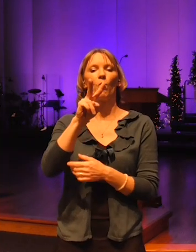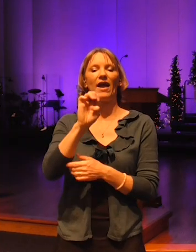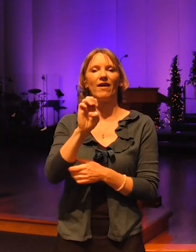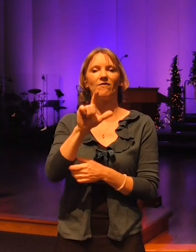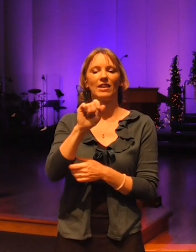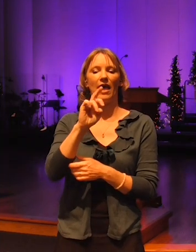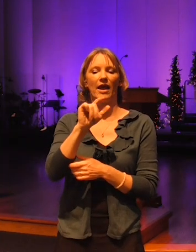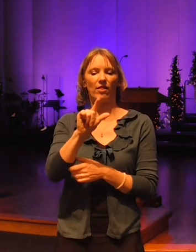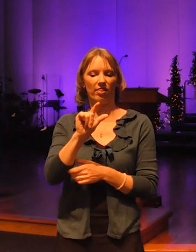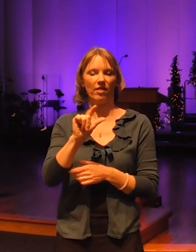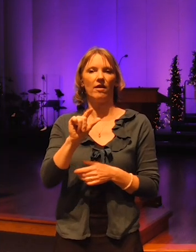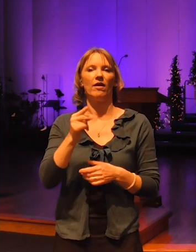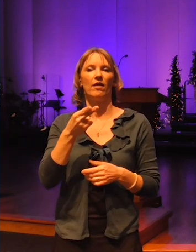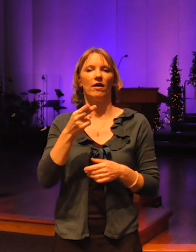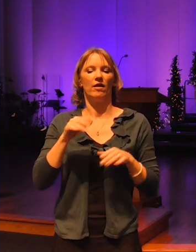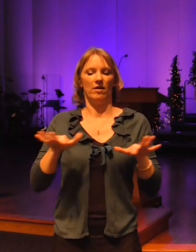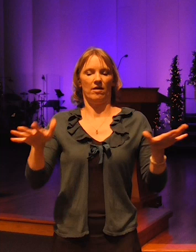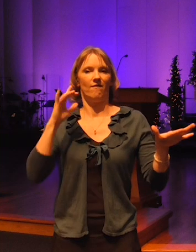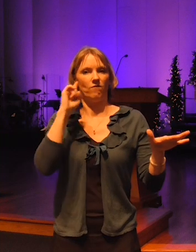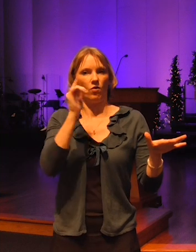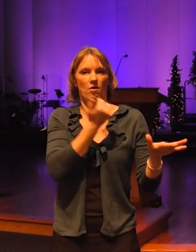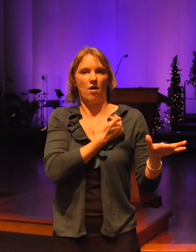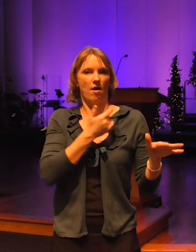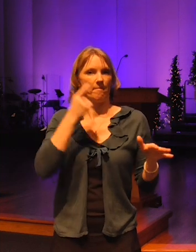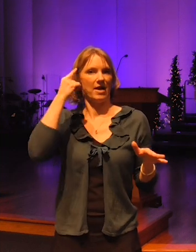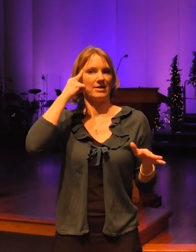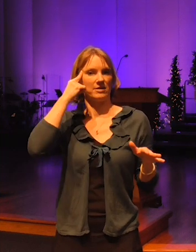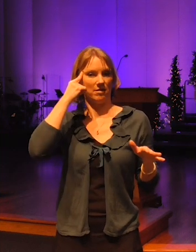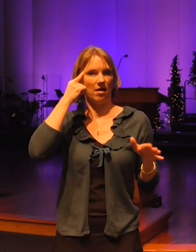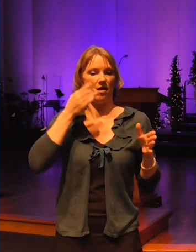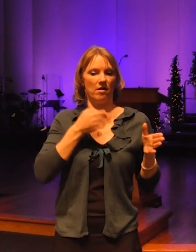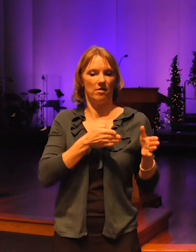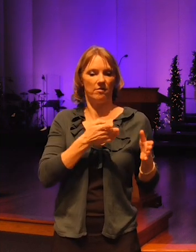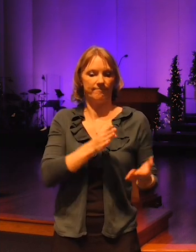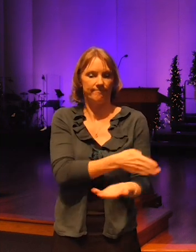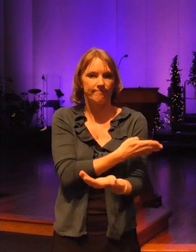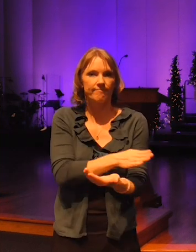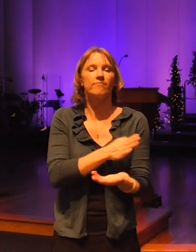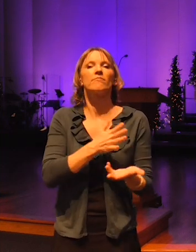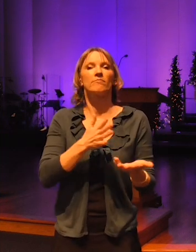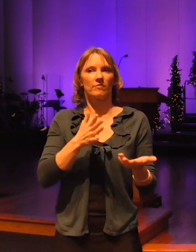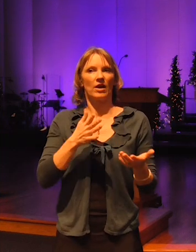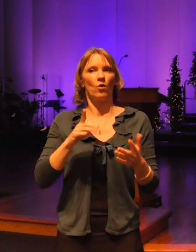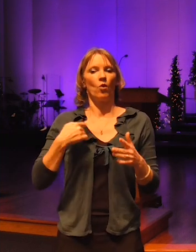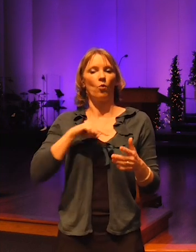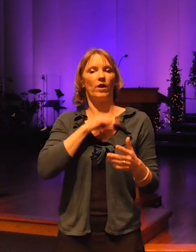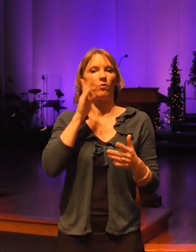y tan seguramente como lo hagamos comenzaremos a transmitir en esta longitud de onda, descubriremos